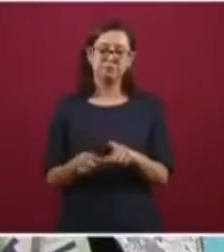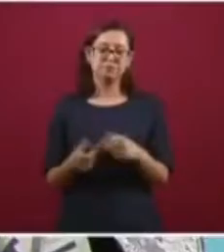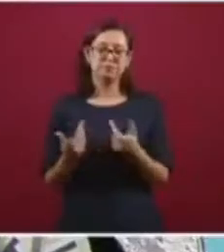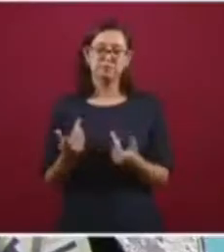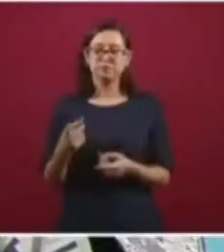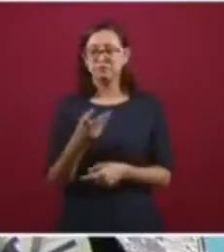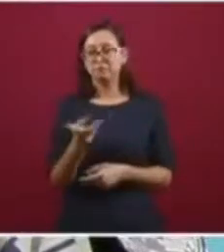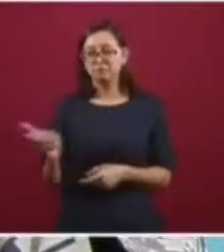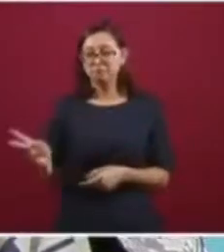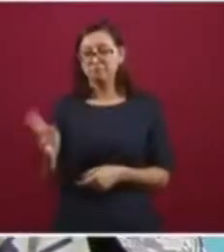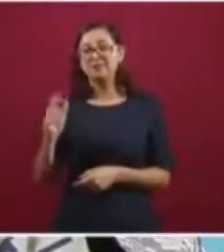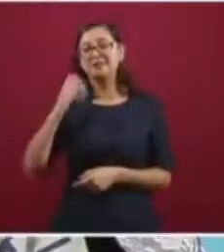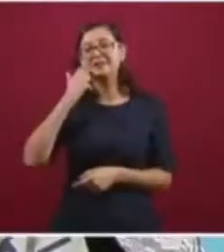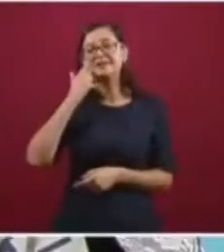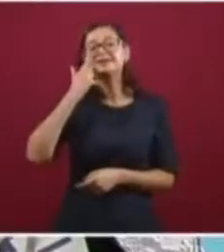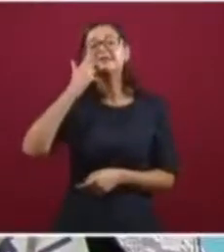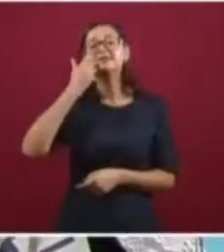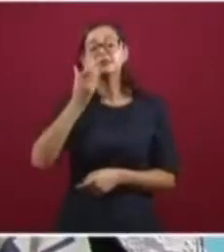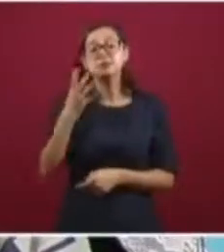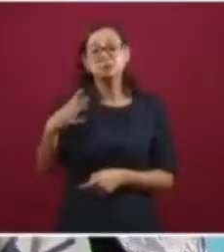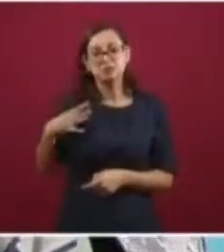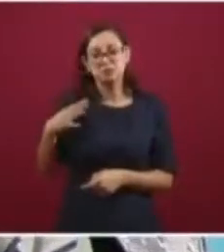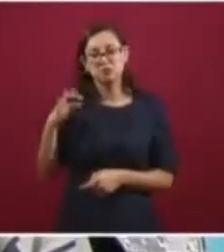y gendarmería, será de manera voluntaria.